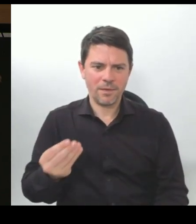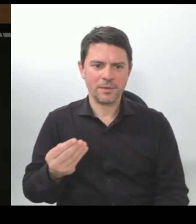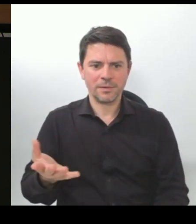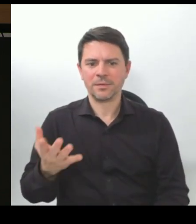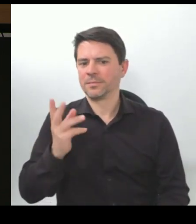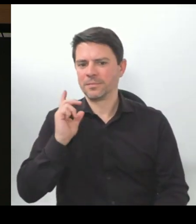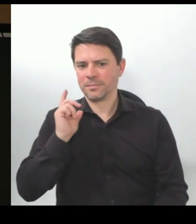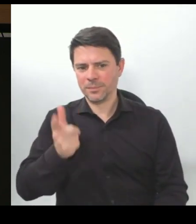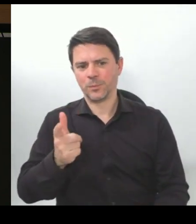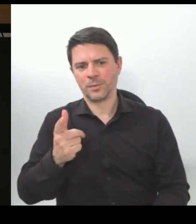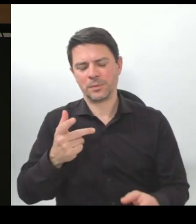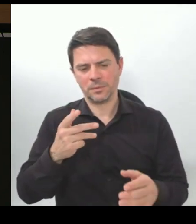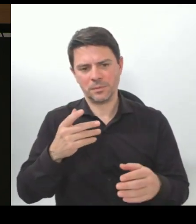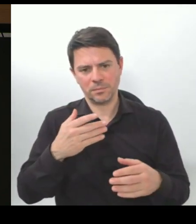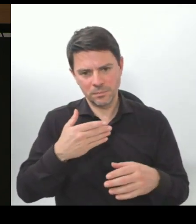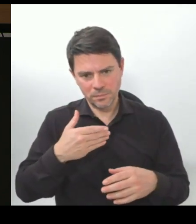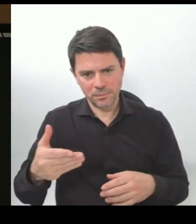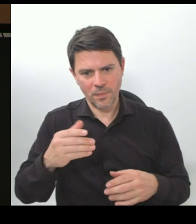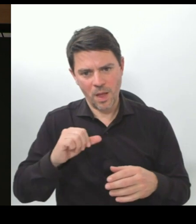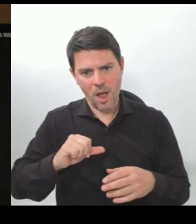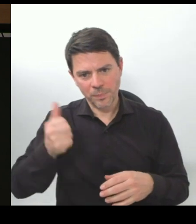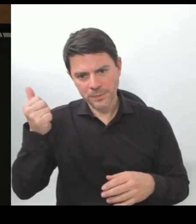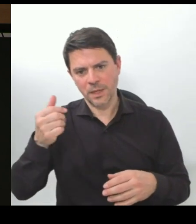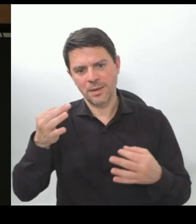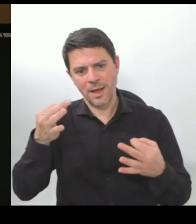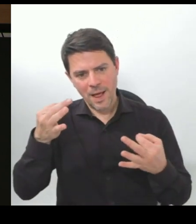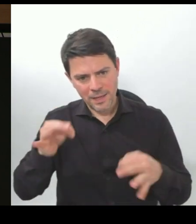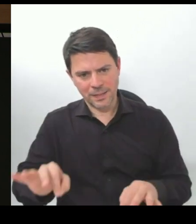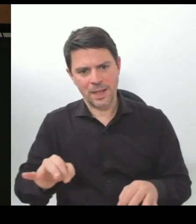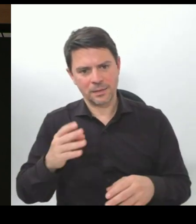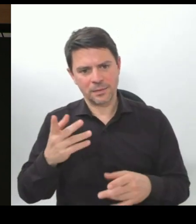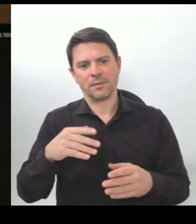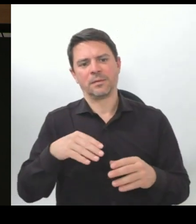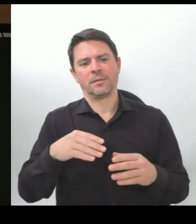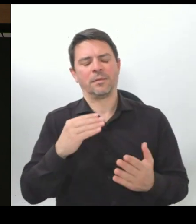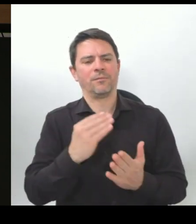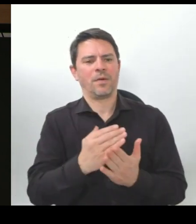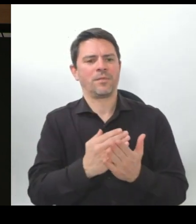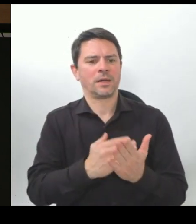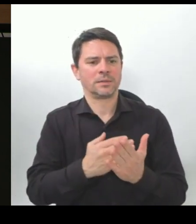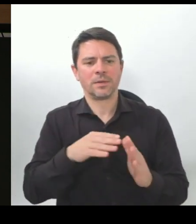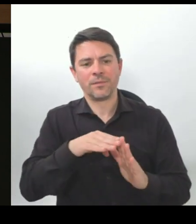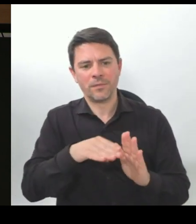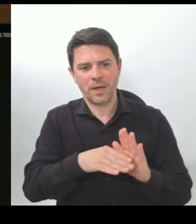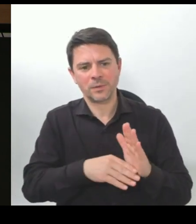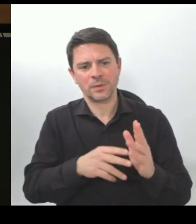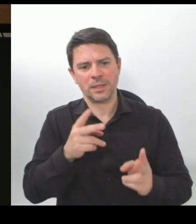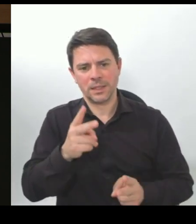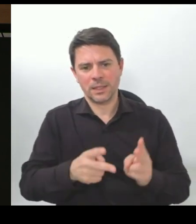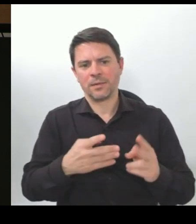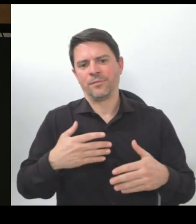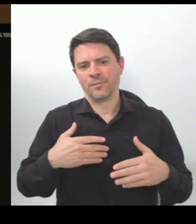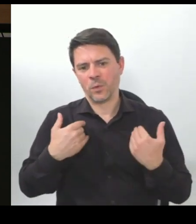in Widersprüche und dieses Land berief sich nachher sogar auf Verjährung. Was ein ordentlicher Kaufmann nie macht.